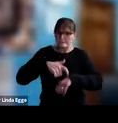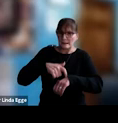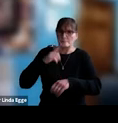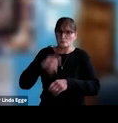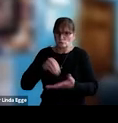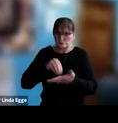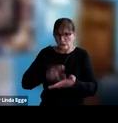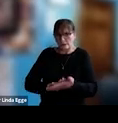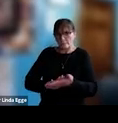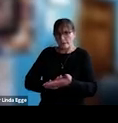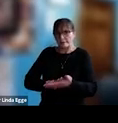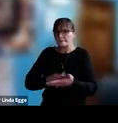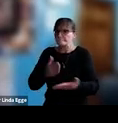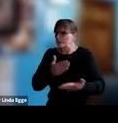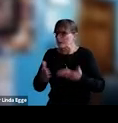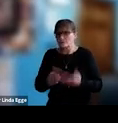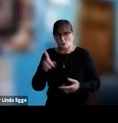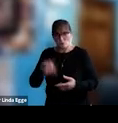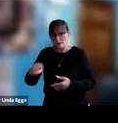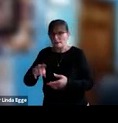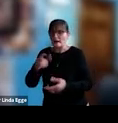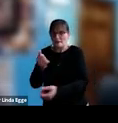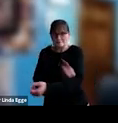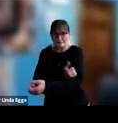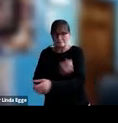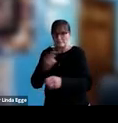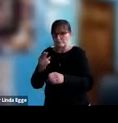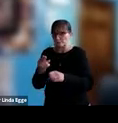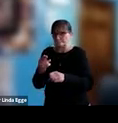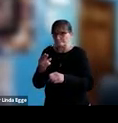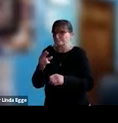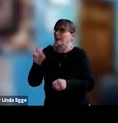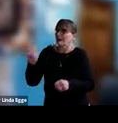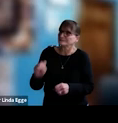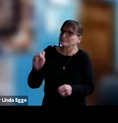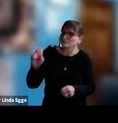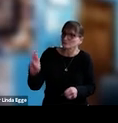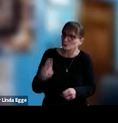que, aunque tienen un trastorno por consumo de sustancias, realmente existen muy buenas pruebas